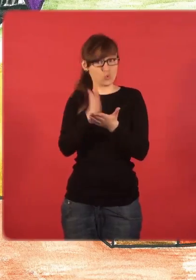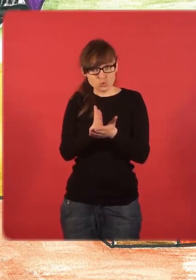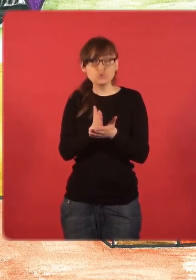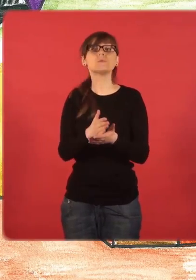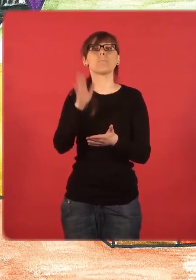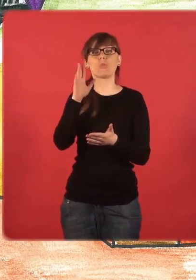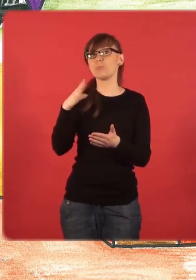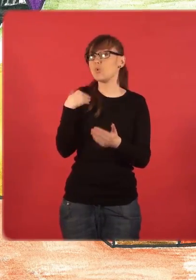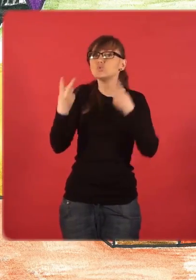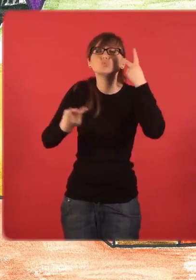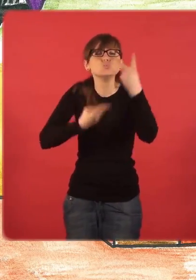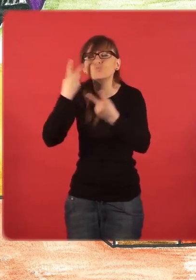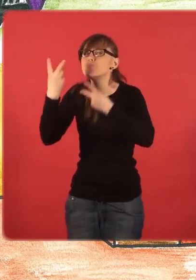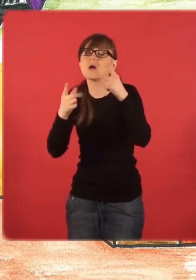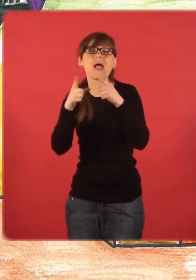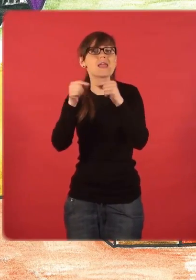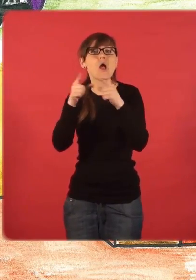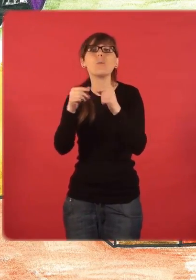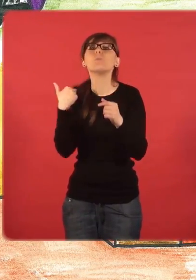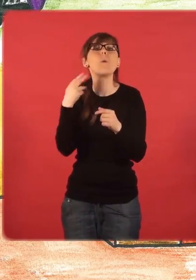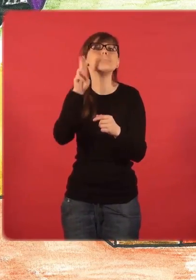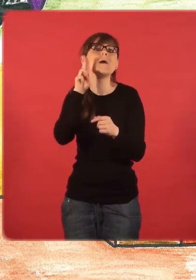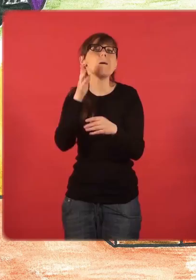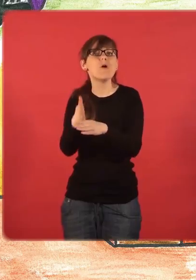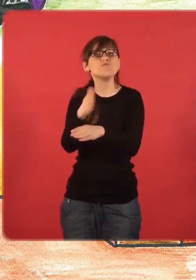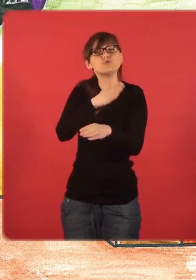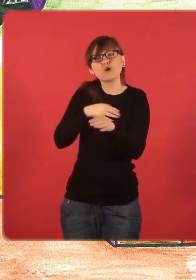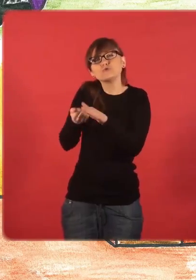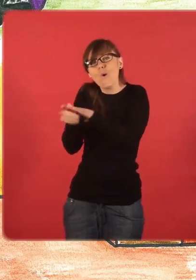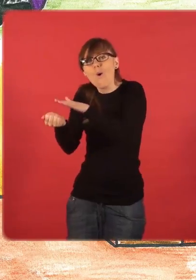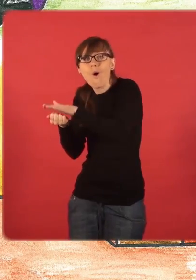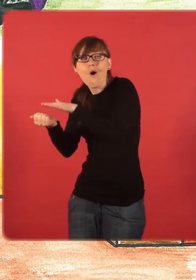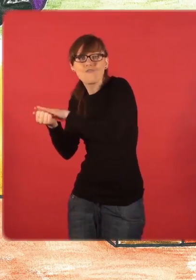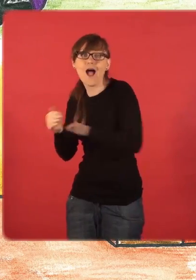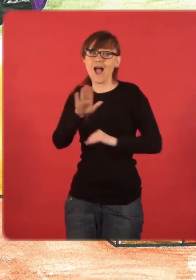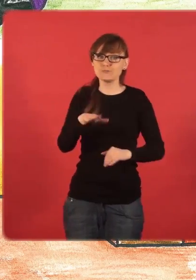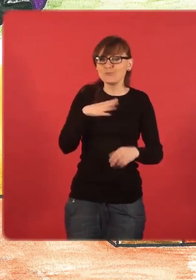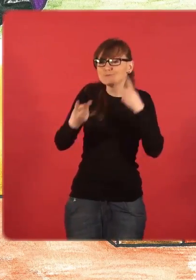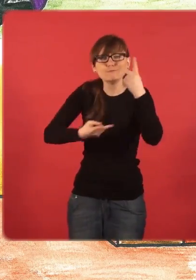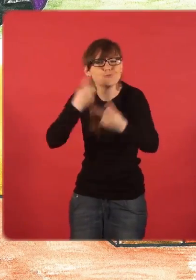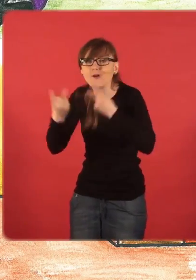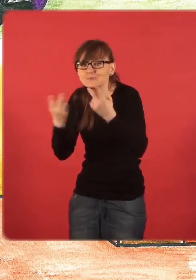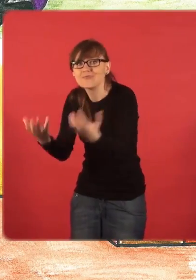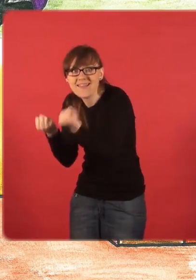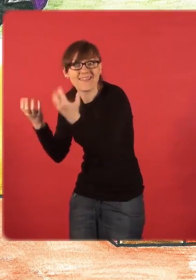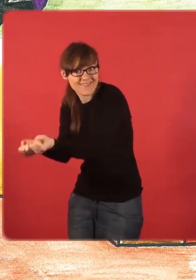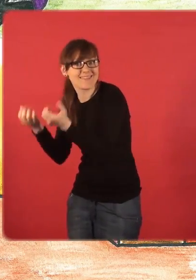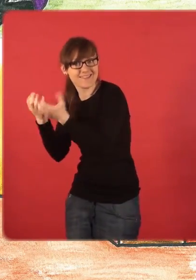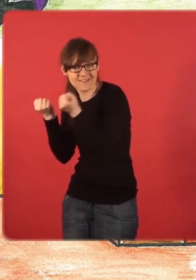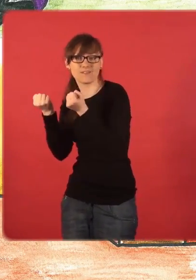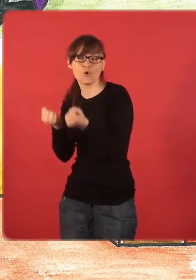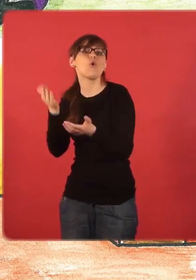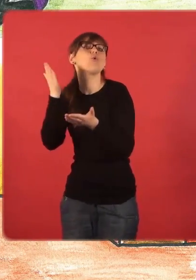Potem dzieci szukały jajek wielkanocnych z cukierkami, które przed wyjściem na przyjęcie mama schowała w różnych miejscach.